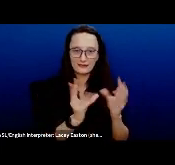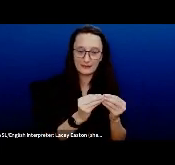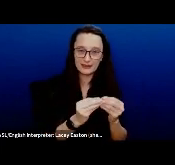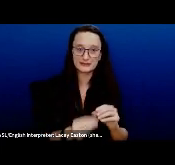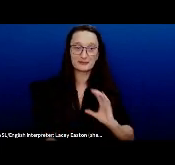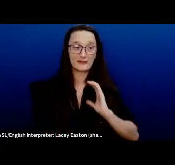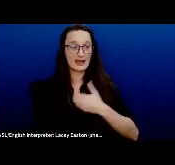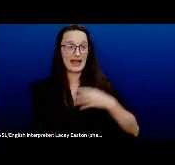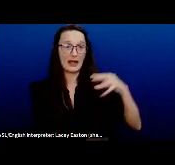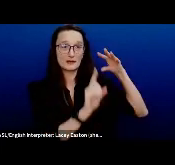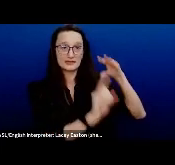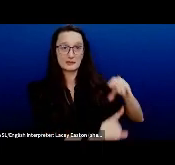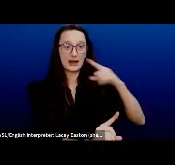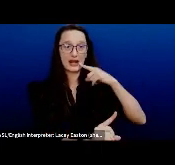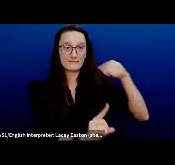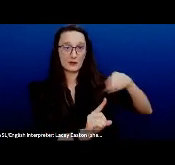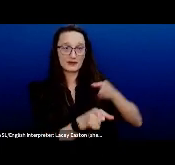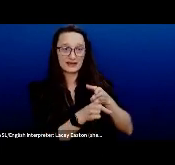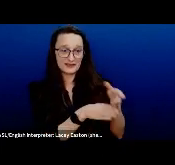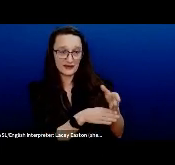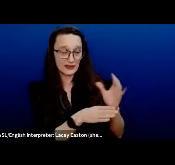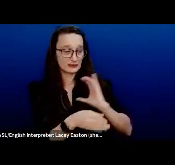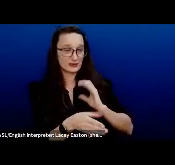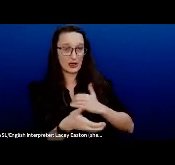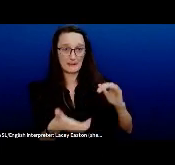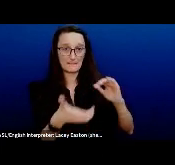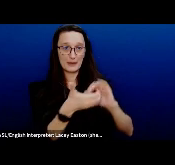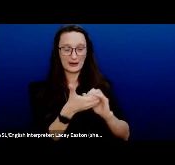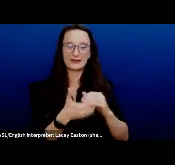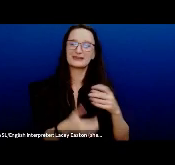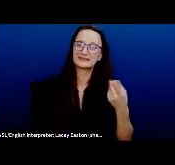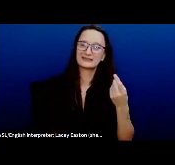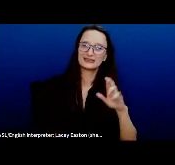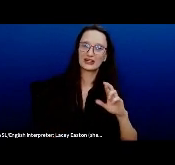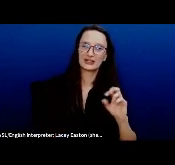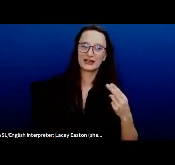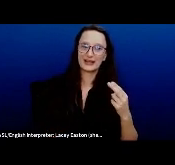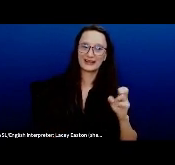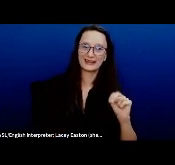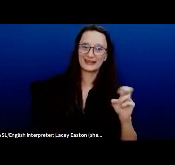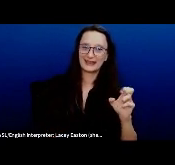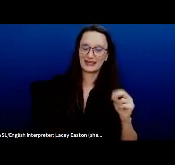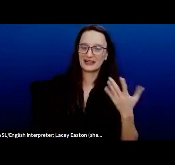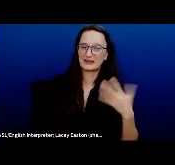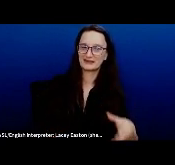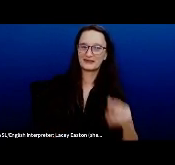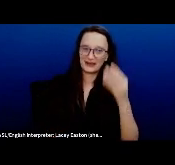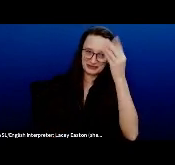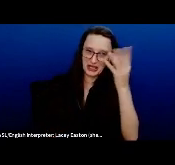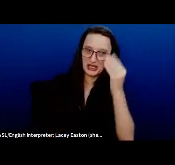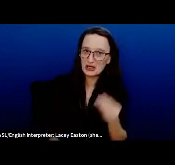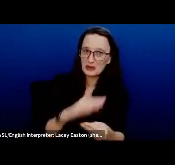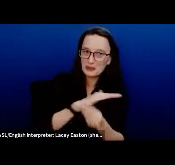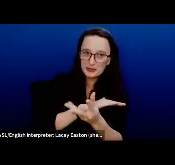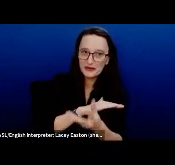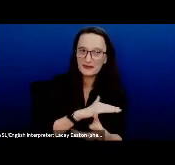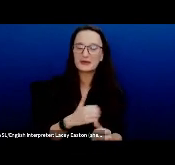y como el Dr. Heenan ya compartió una vista previa de eso a través del